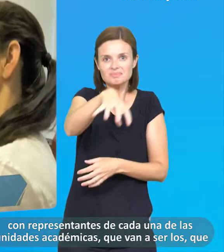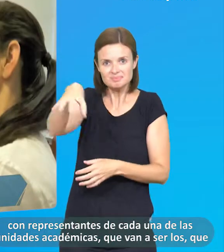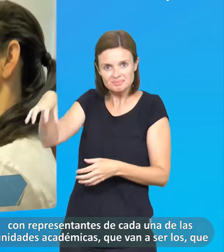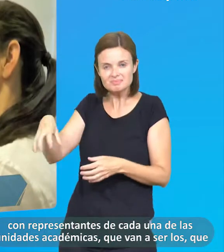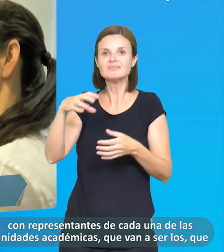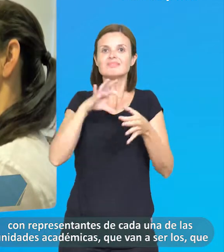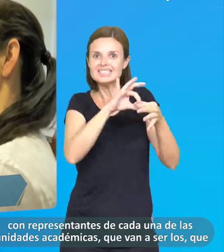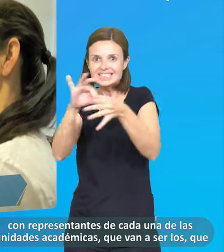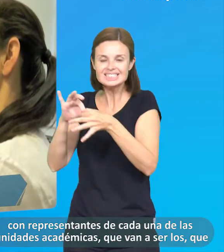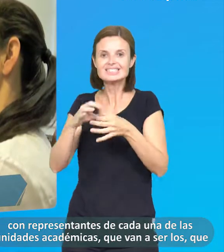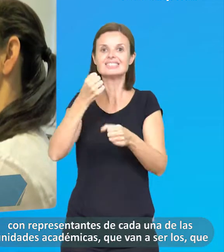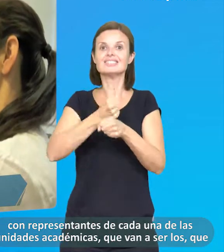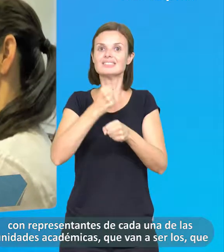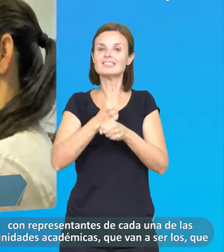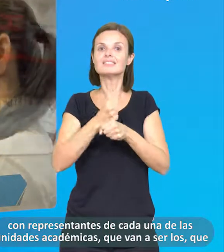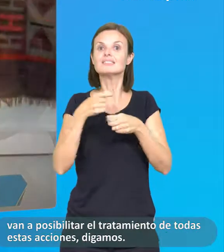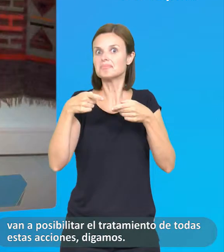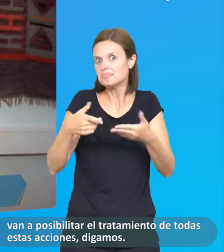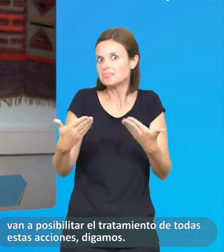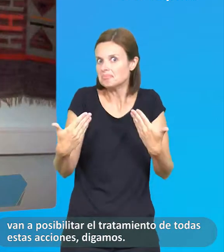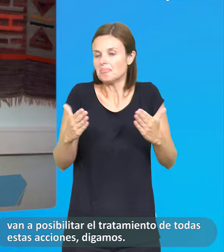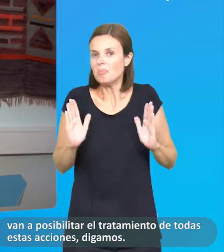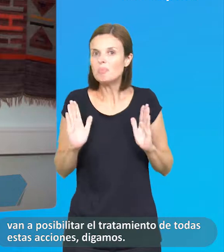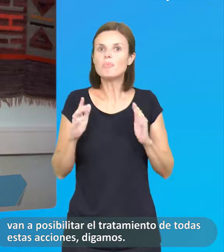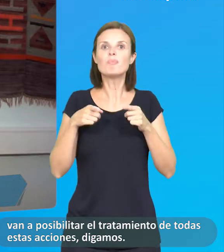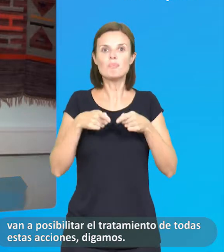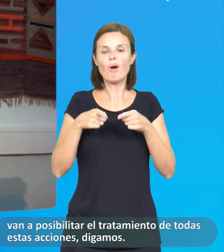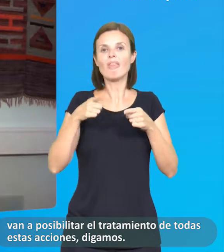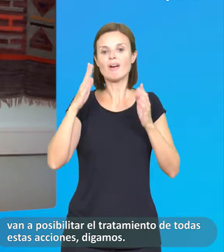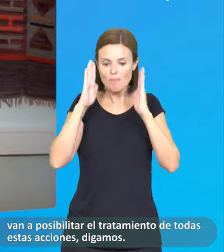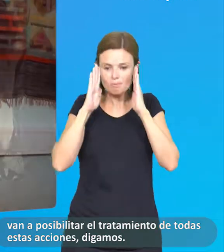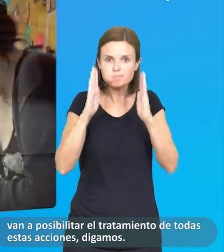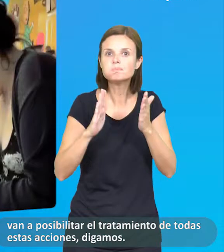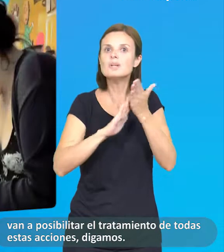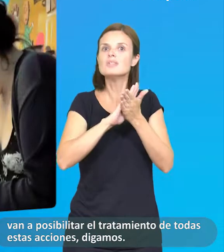académicas, que va a ser los que van a posibilitar el tratamiento de todas estas acciones.